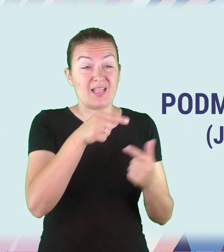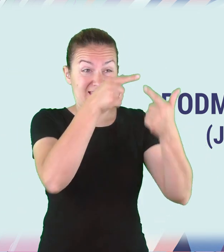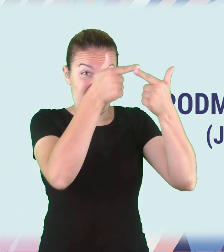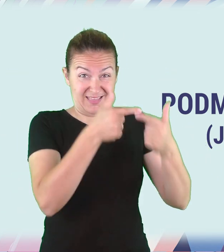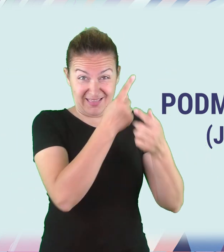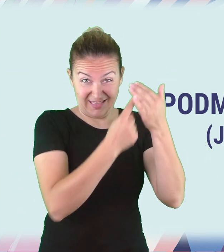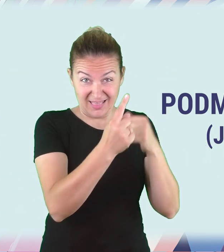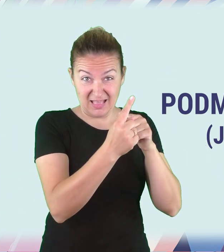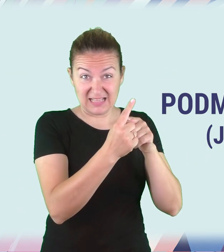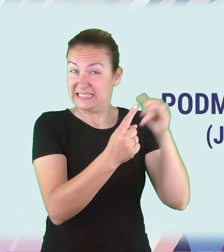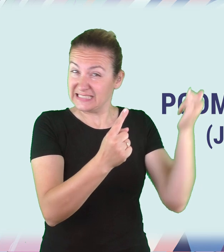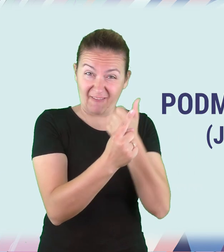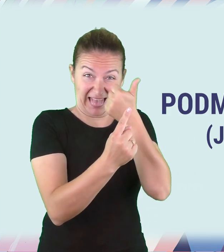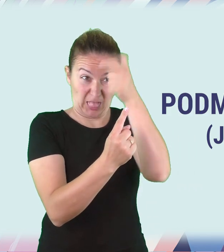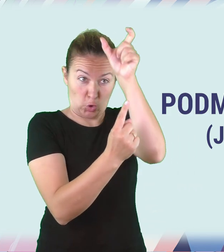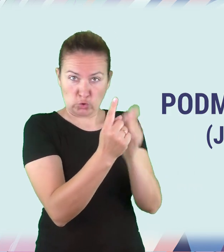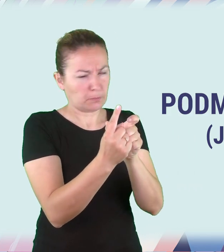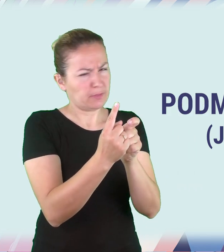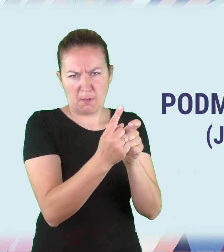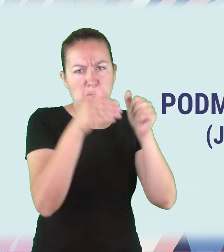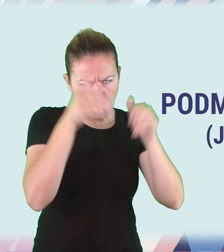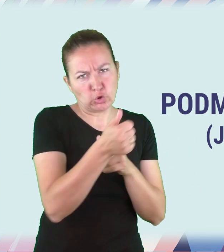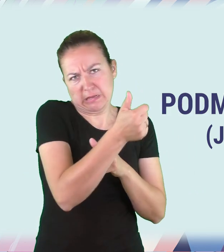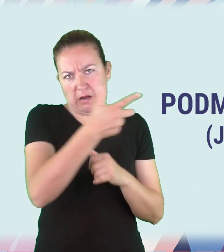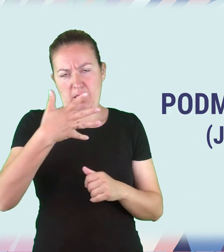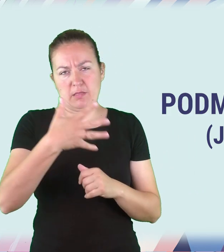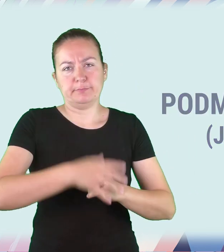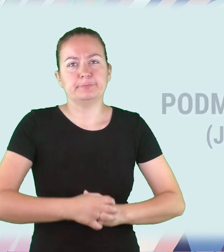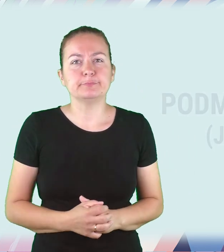Podmiot liryczny nie musi być zawsze jedną osobą.